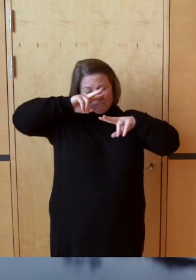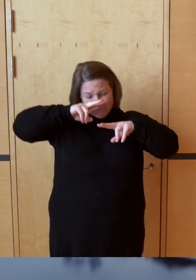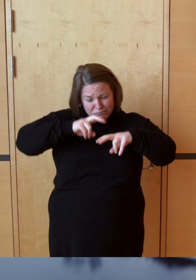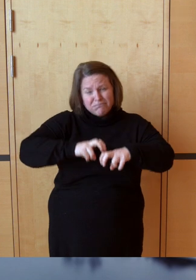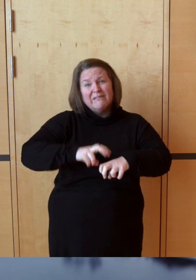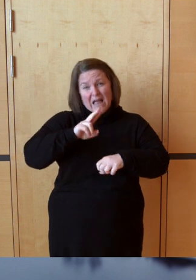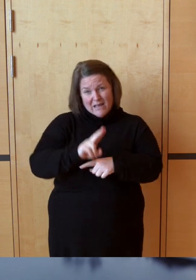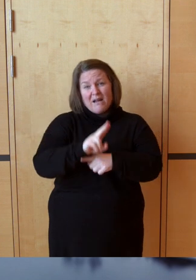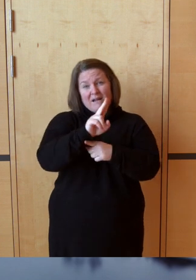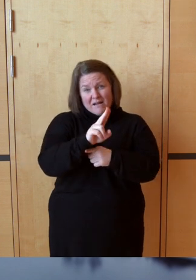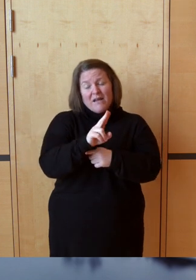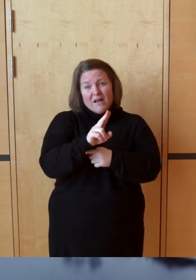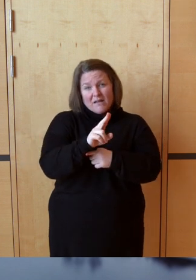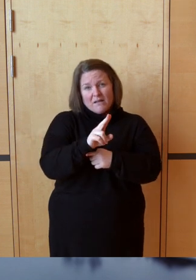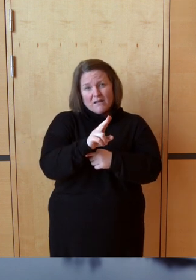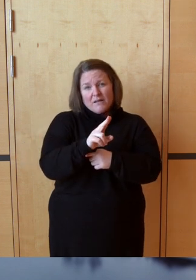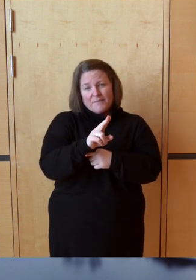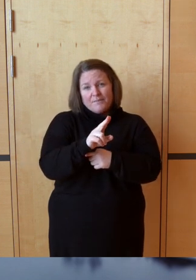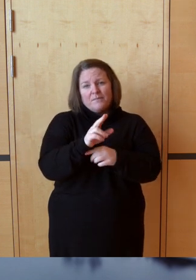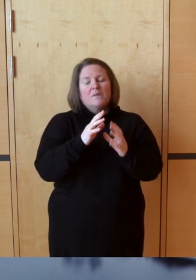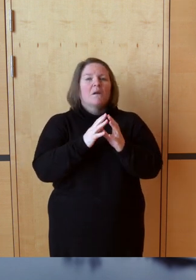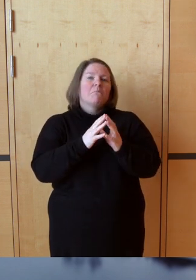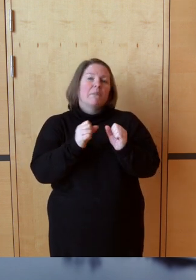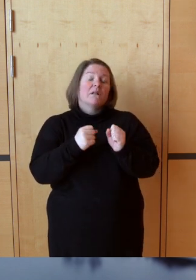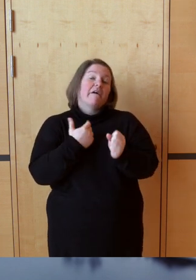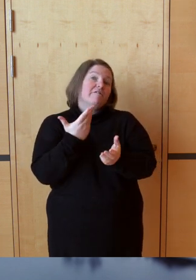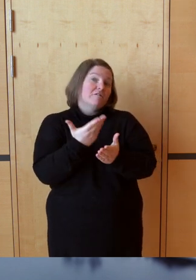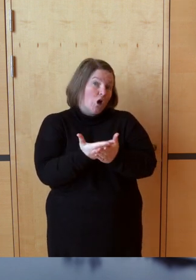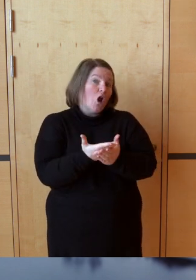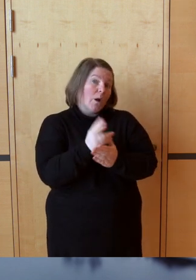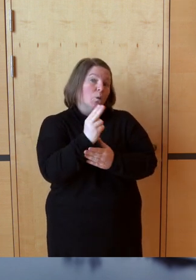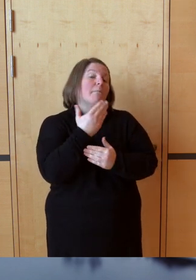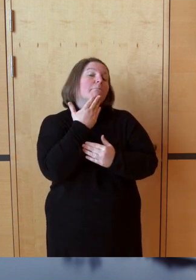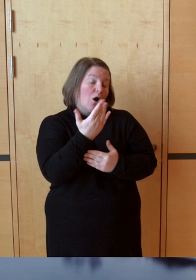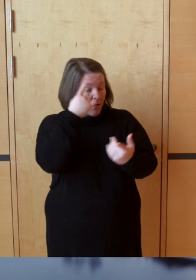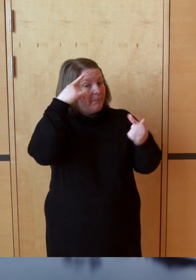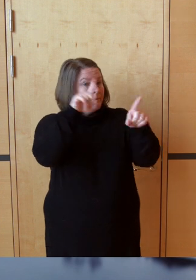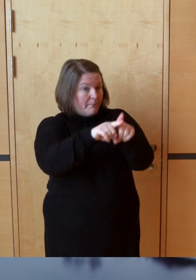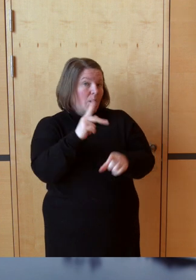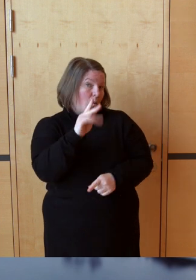Av det här också men Jag tycker att förslaget är bra och bifall till kommunstyrelsens förslag tack